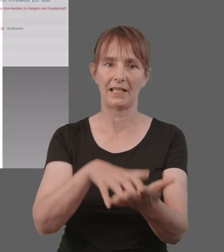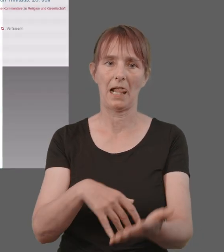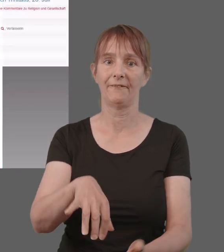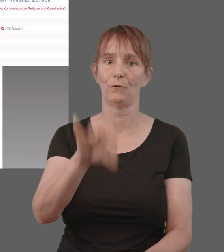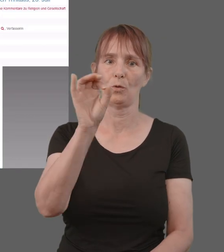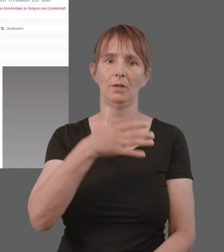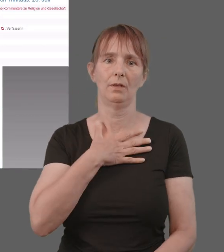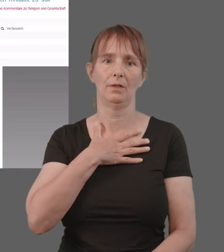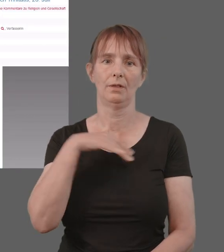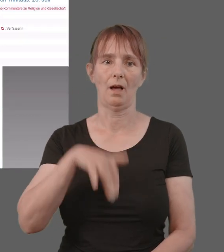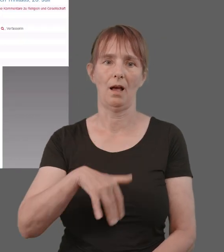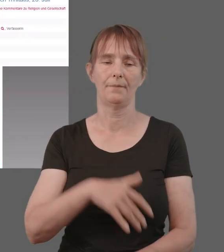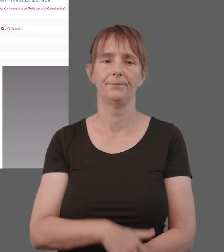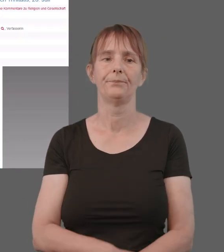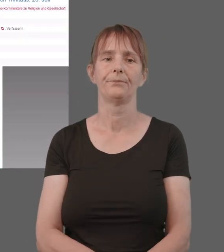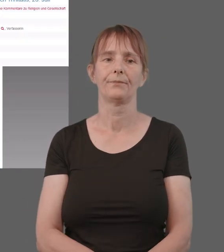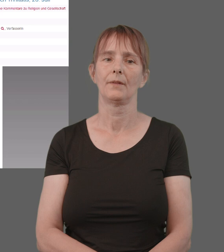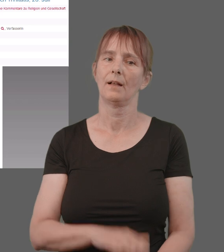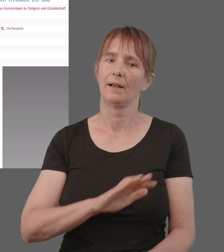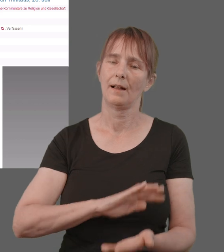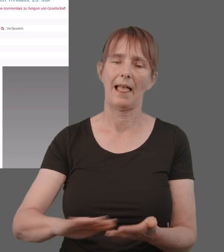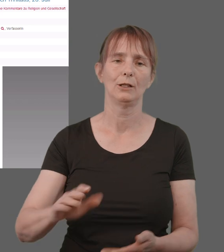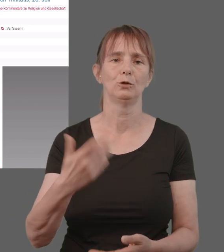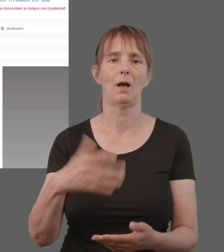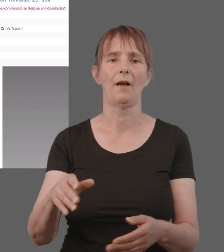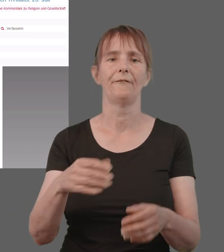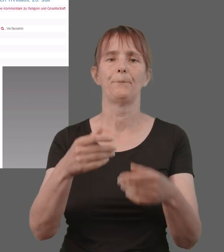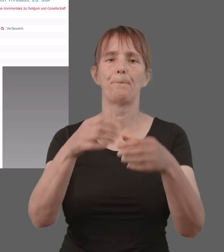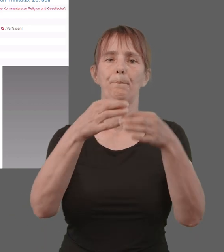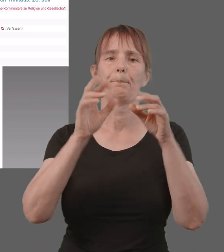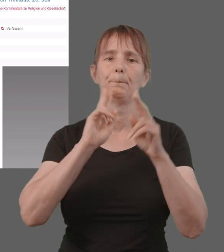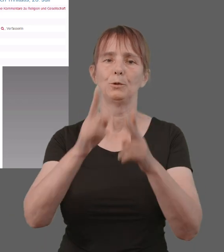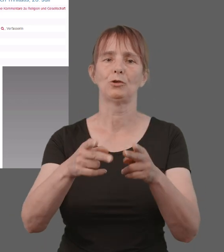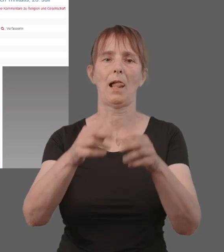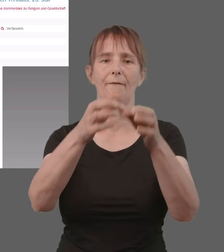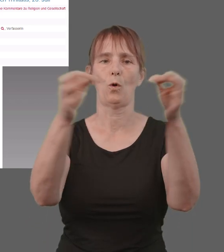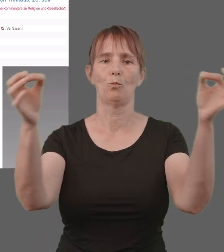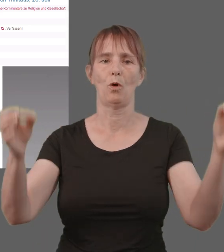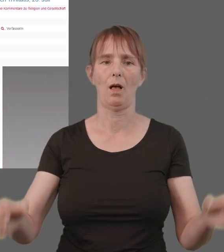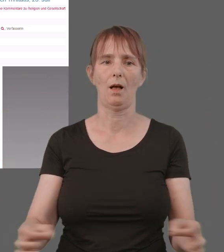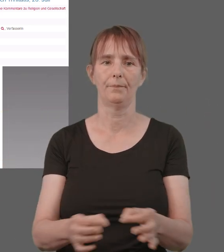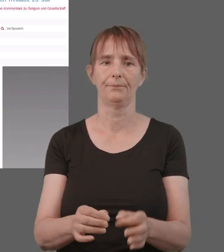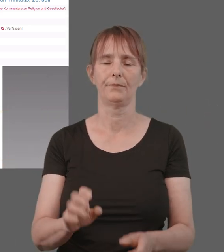das Bestellformular benötigten Angaben gleich daraus entnehmen. Dort finden Sie Informationen